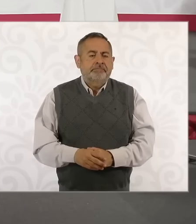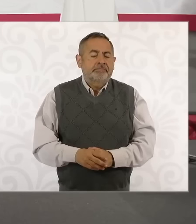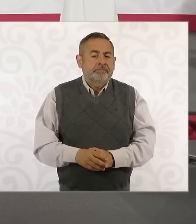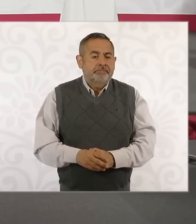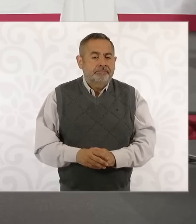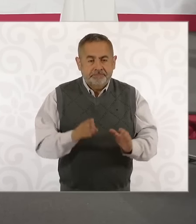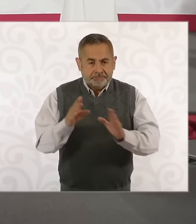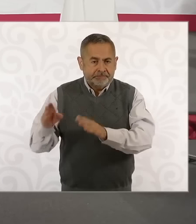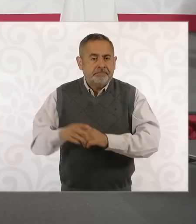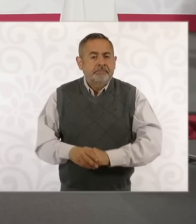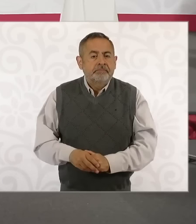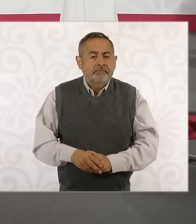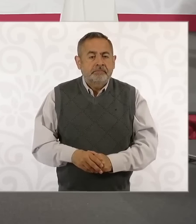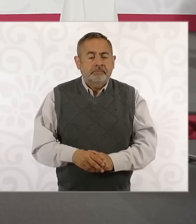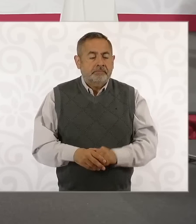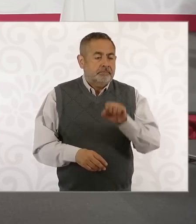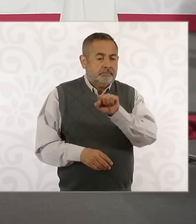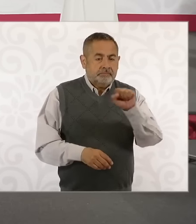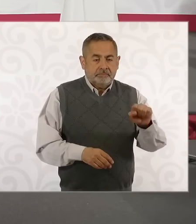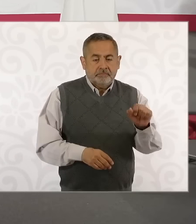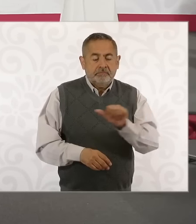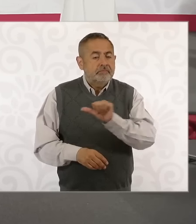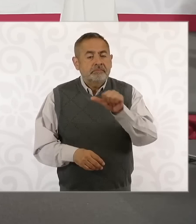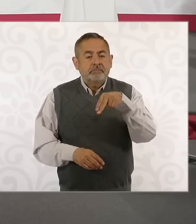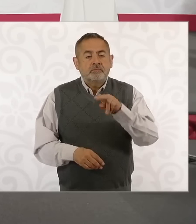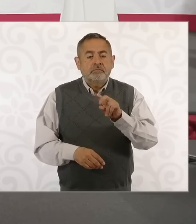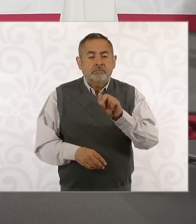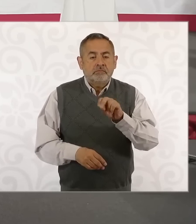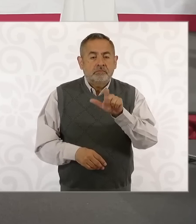En la conferencia de hoy dieron a conocer un gran avance en todos los tramos y proyectos